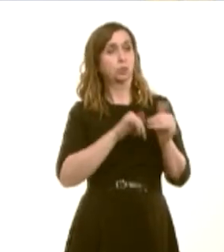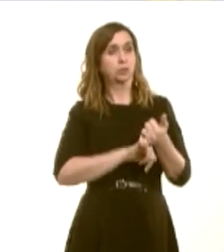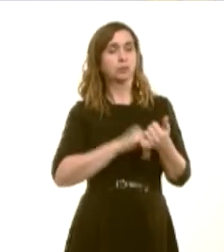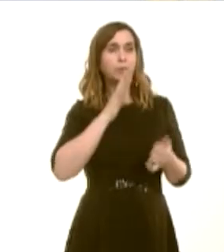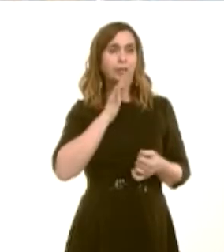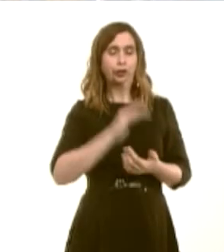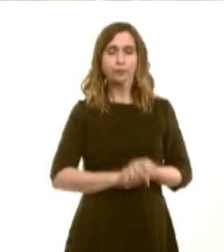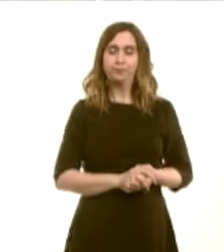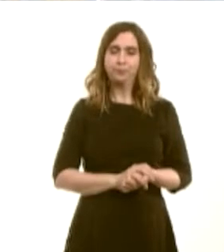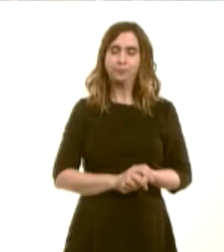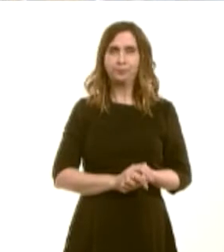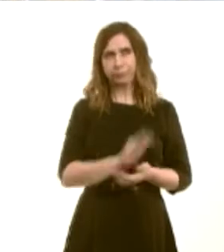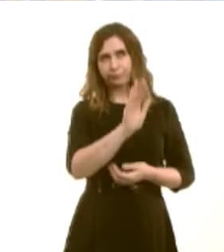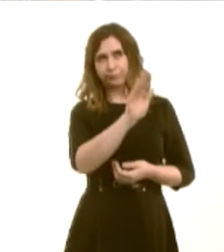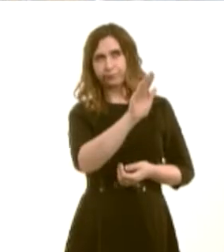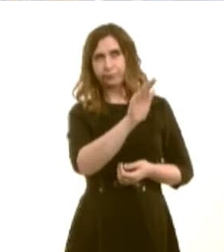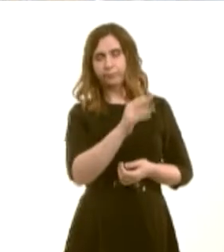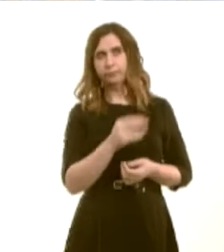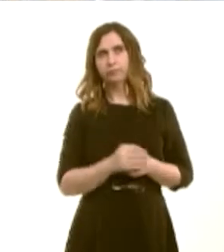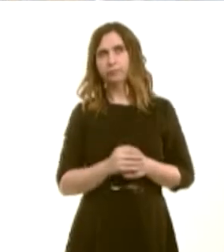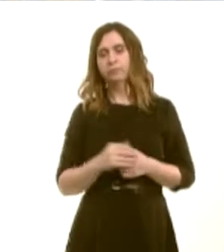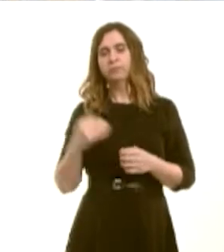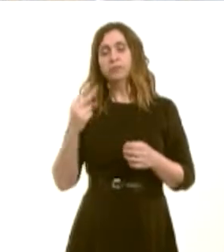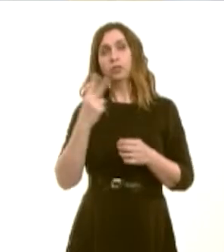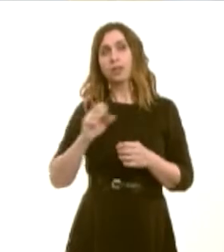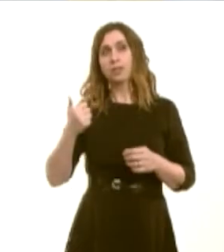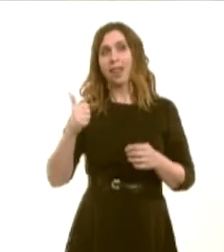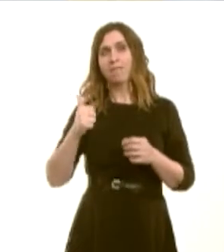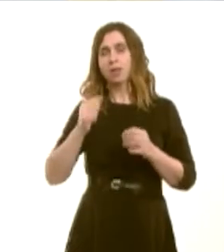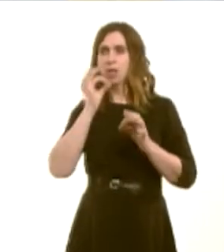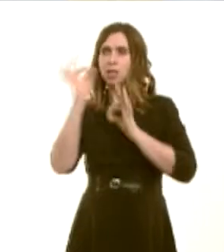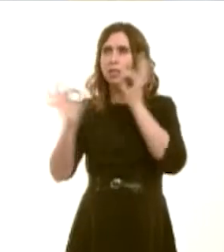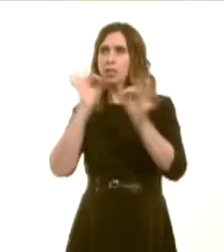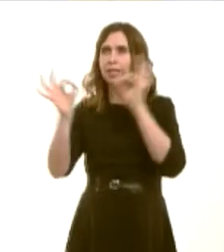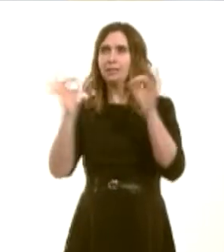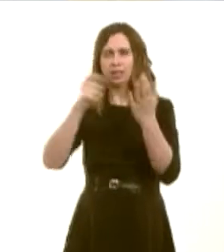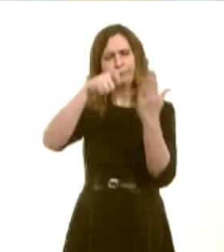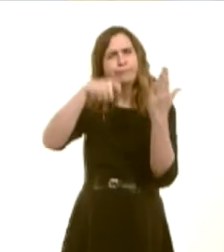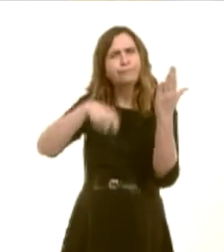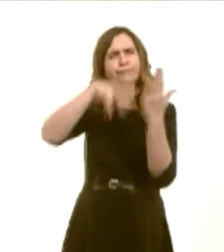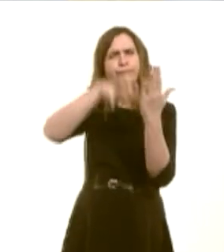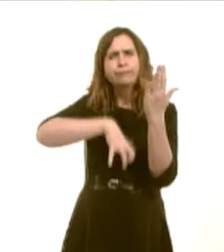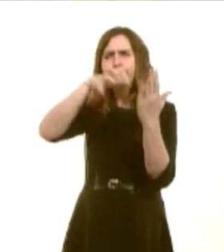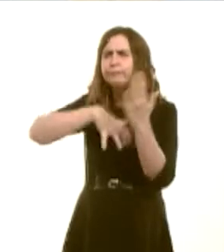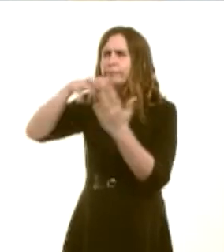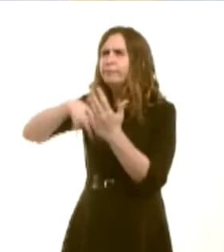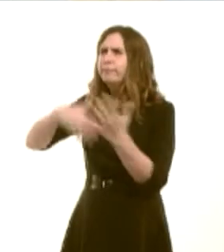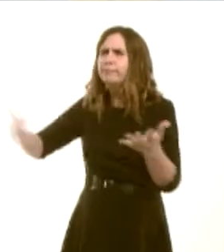Elin Jones. Elin Jones: Brif Weinidog, yn y pedair blynedd ers cyfrifiad 2011, beth ywír prif gam y maeích Llywodraeth chi wedi ei gymryd i atal